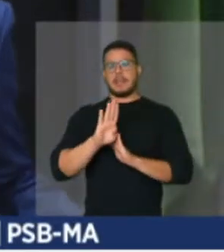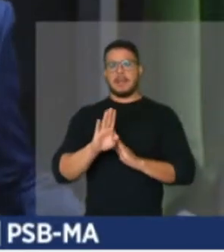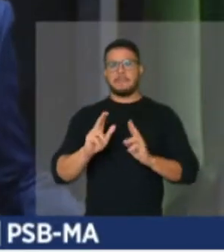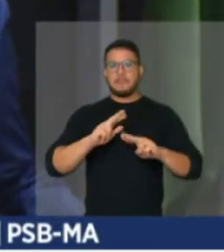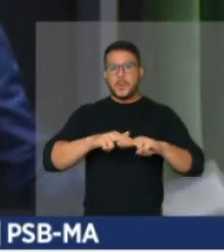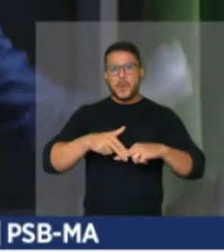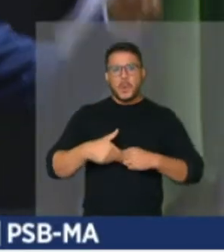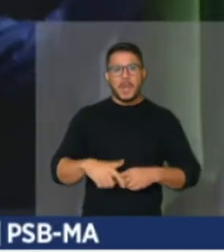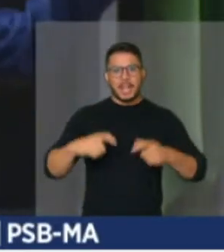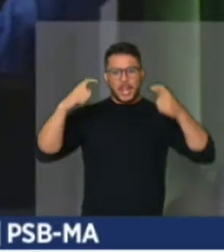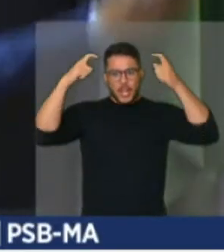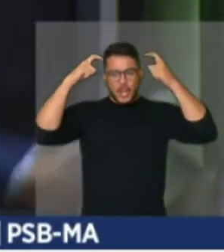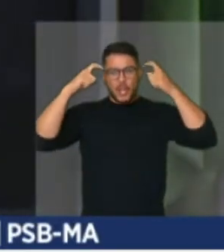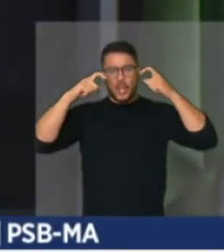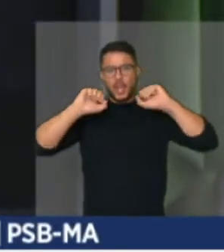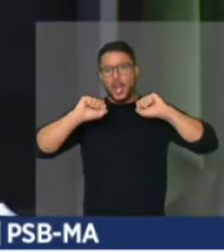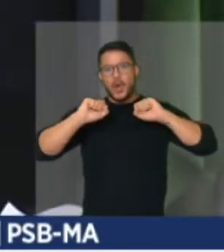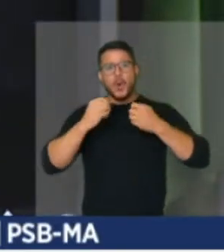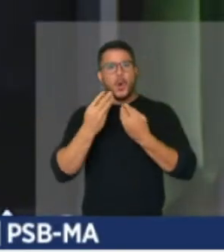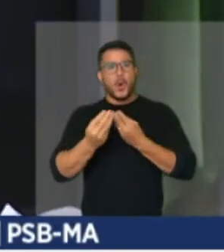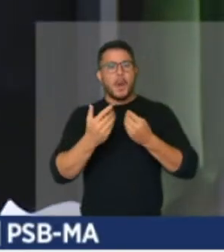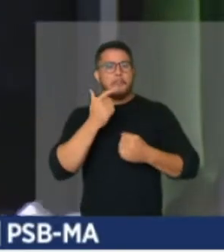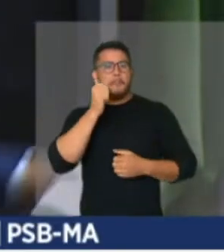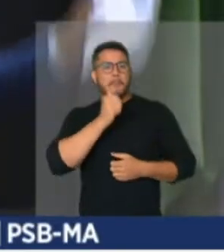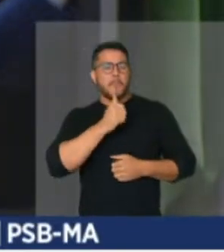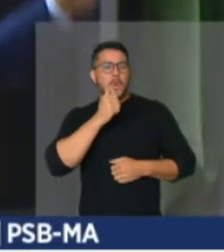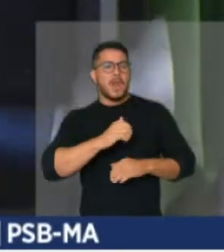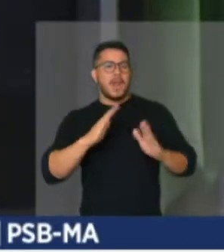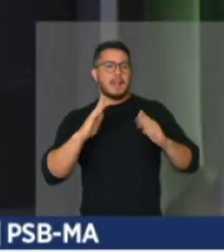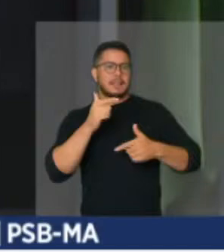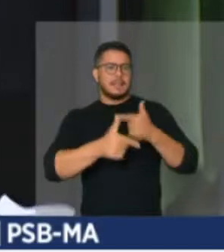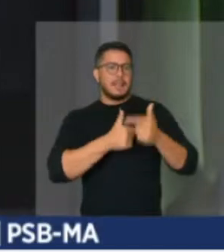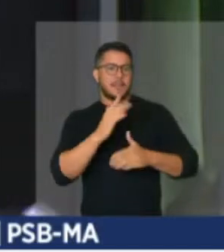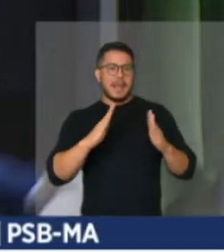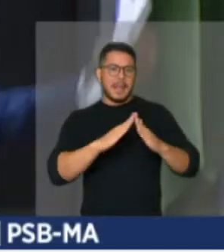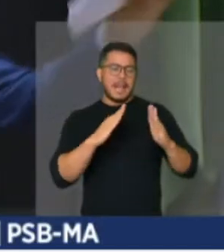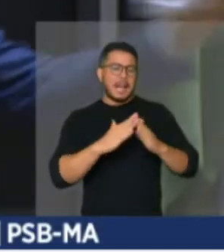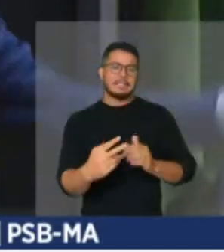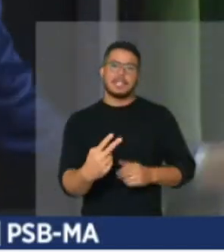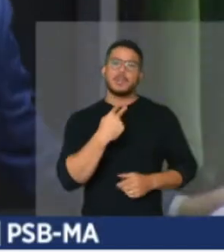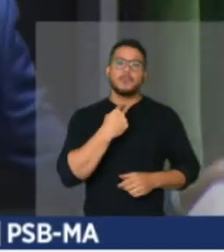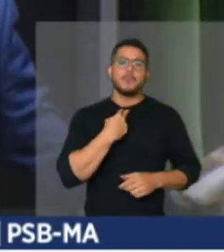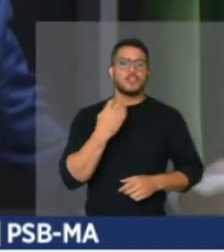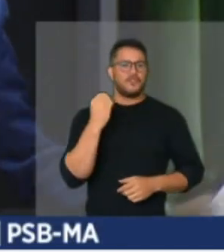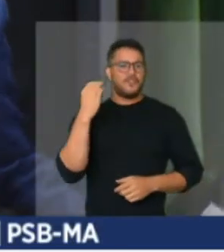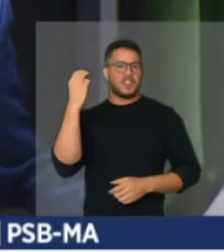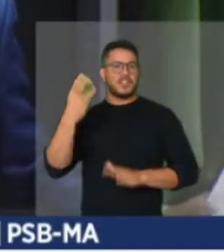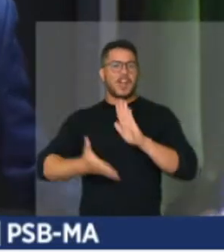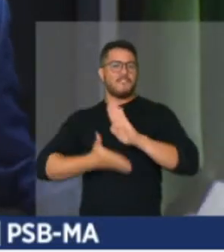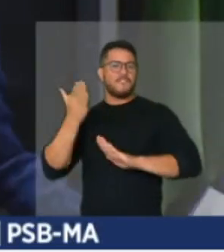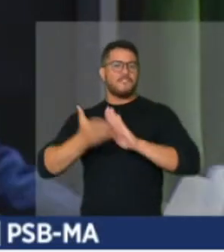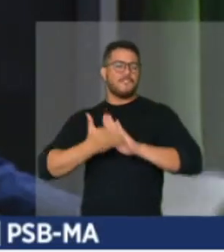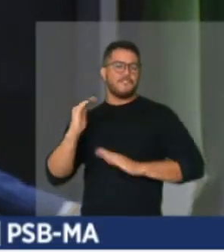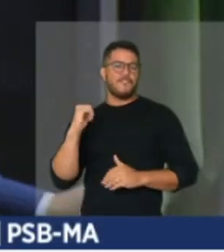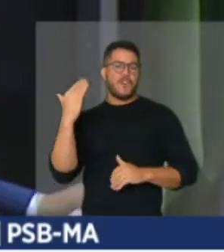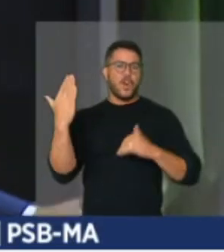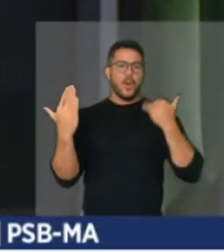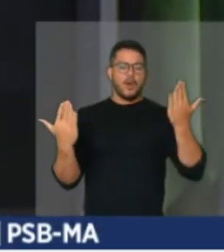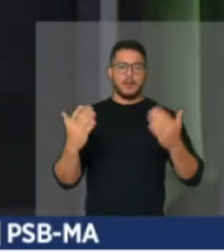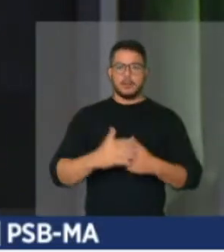INTERIOR, QUE O FILHO DO PORTEIRO NÃO TINHA NADA QUE FICAR ENTRANDO EM UNIVERSIDADE, ELE DEBOCHOU DA POPULAÇÃO BRASILEIRA, DE